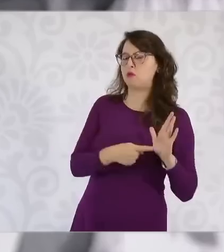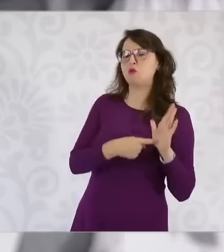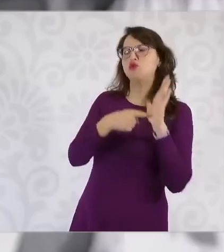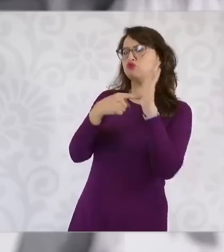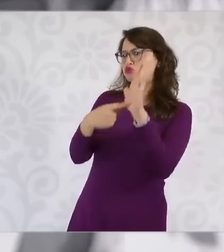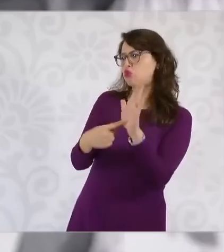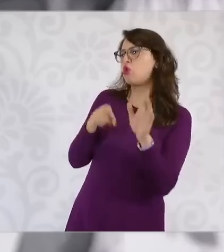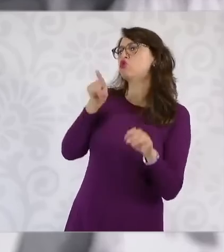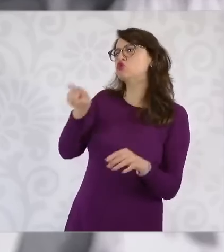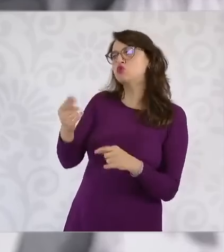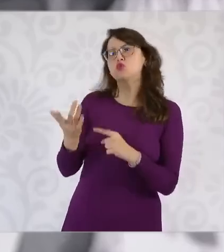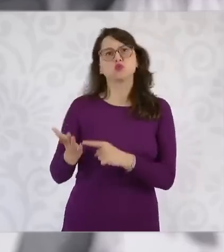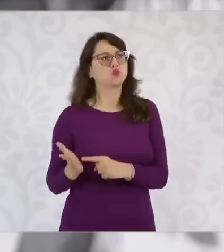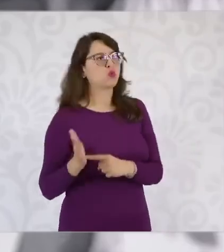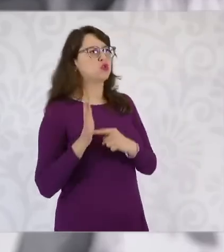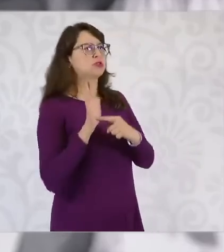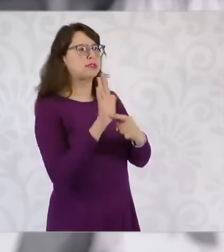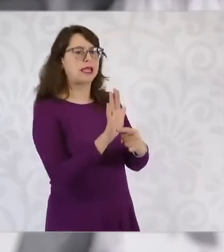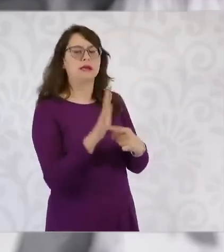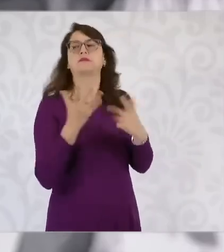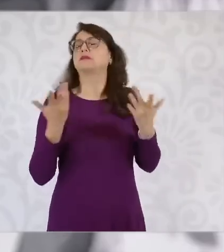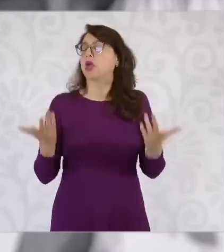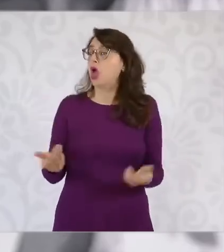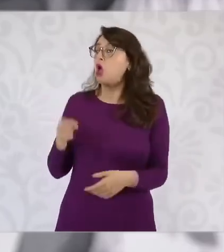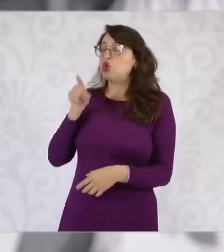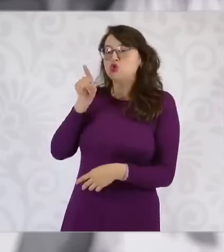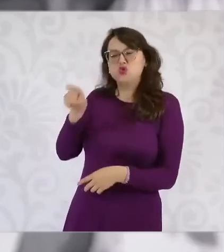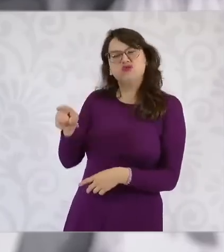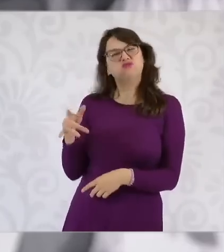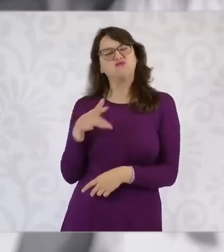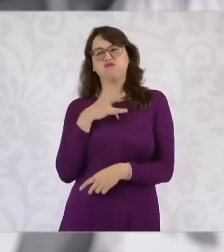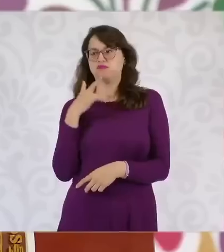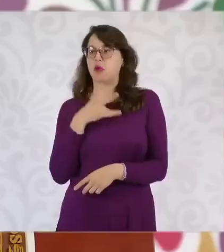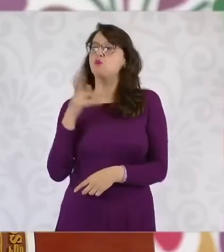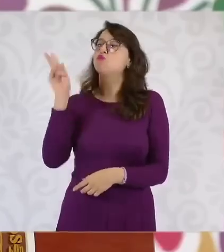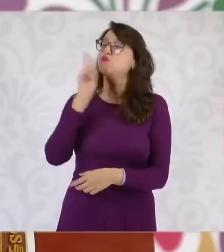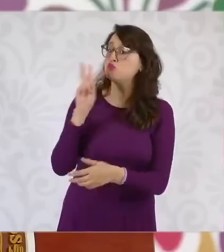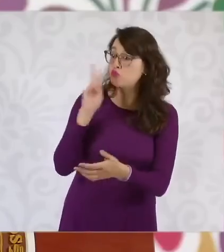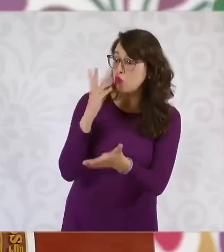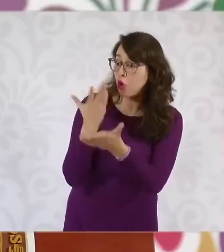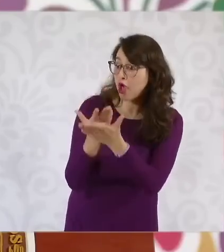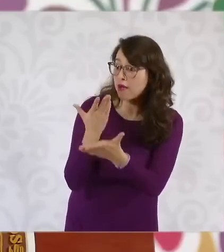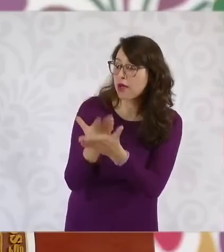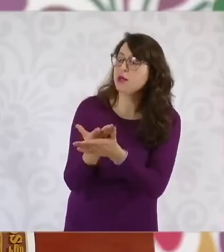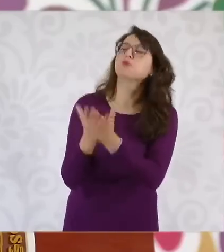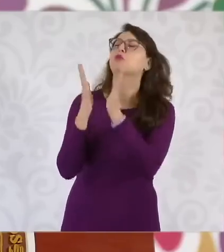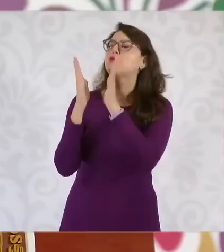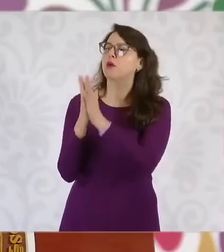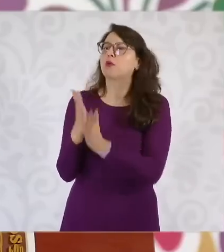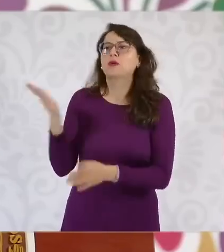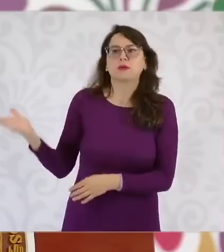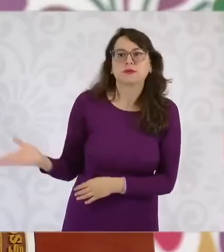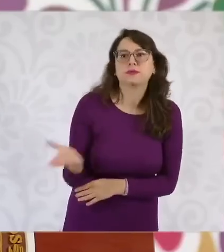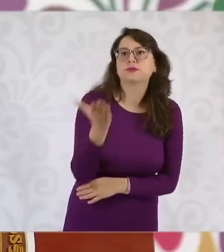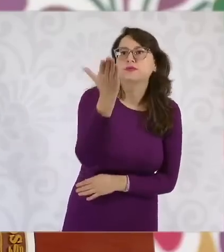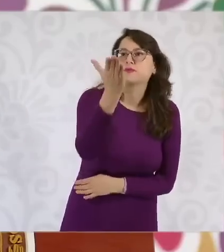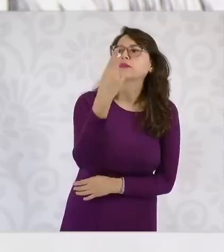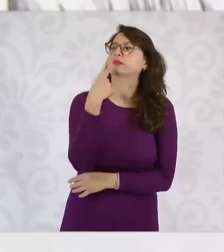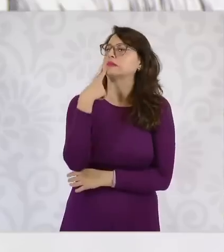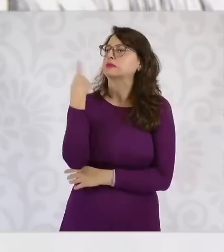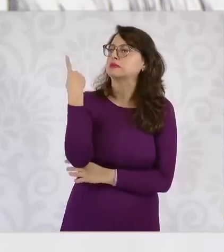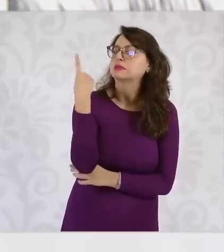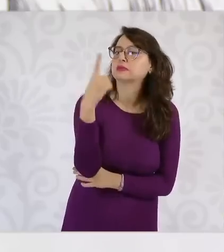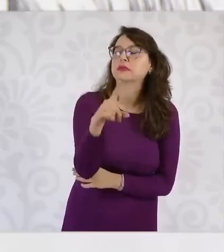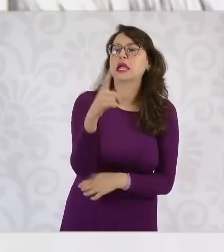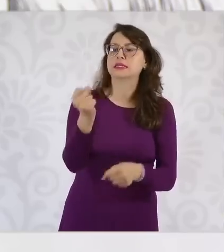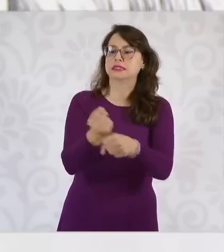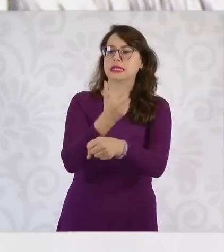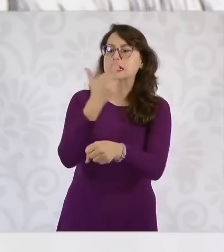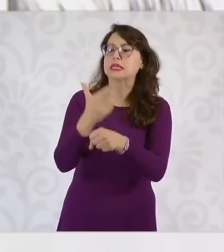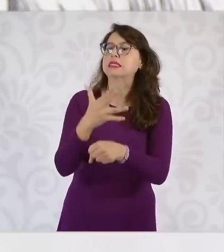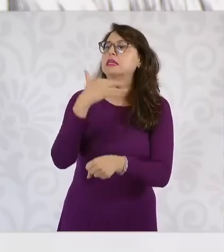entonces lo que digo es presenta los datos en la secretaría anticorrupción y de buen gobierno